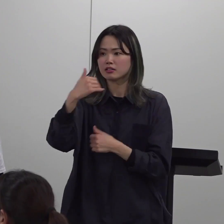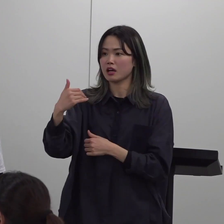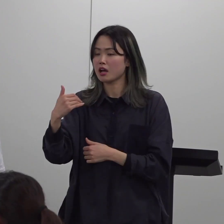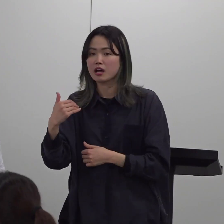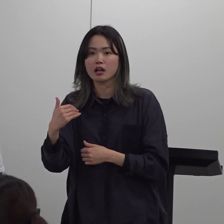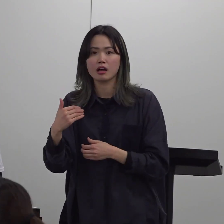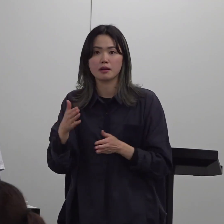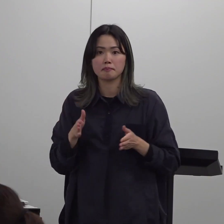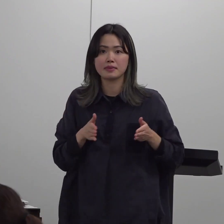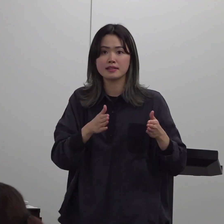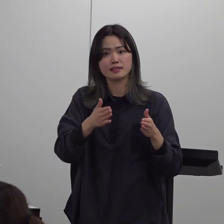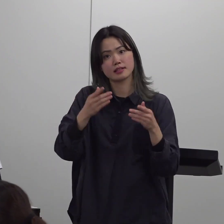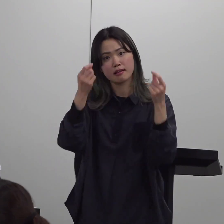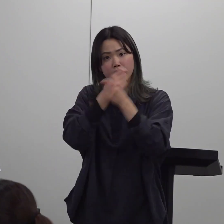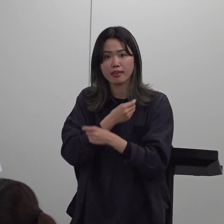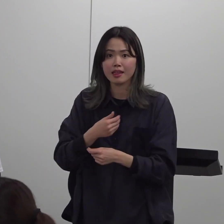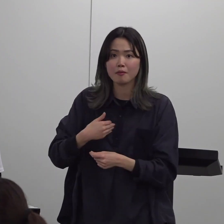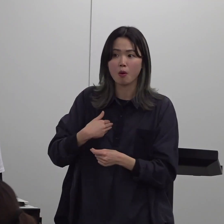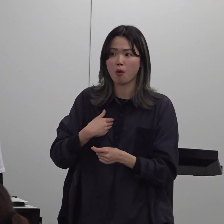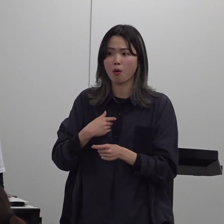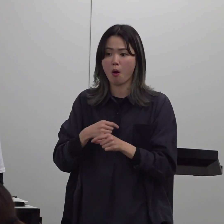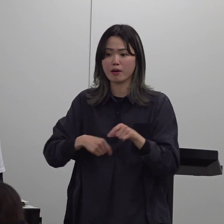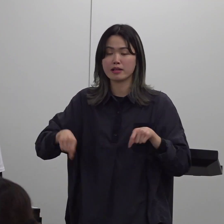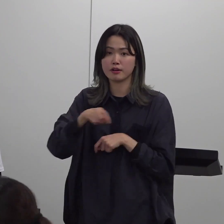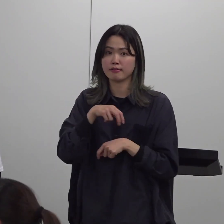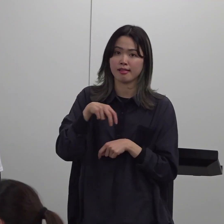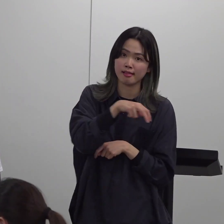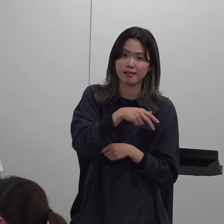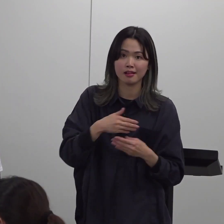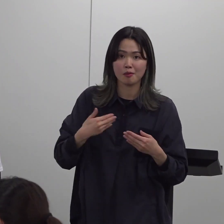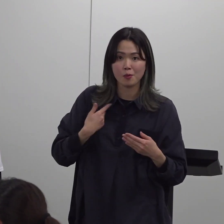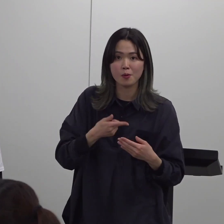反対の方に行っちゃうかもしれない 危険ですよね